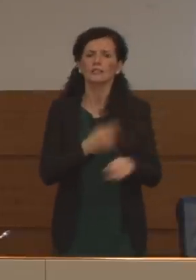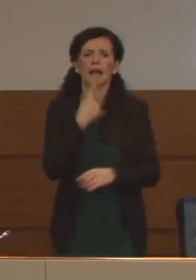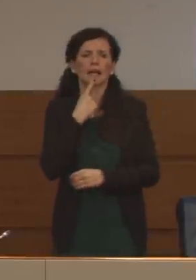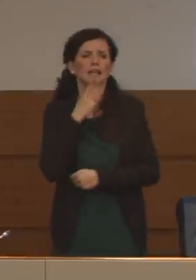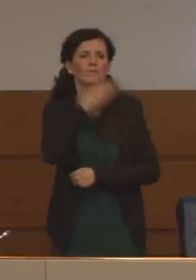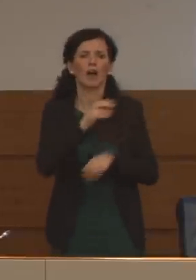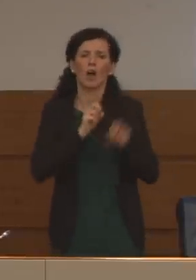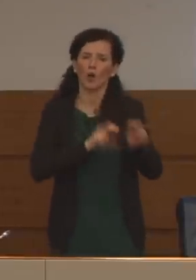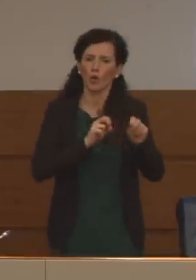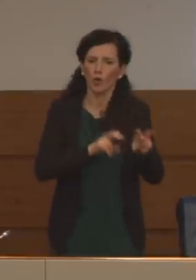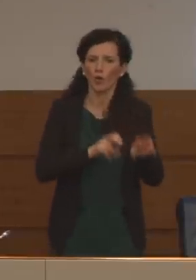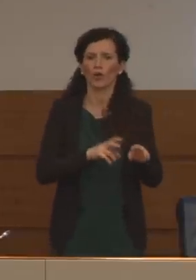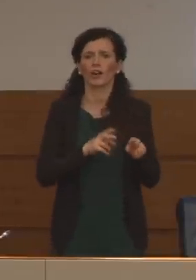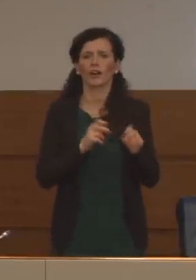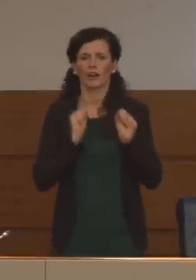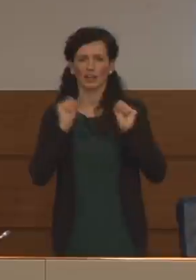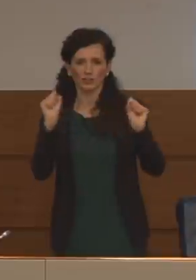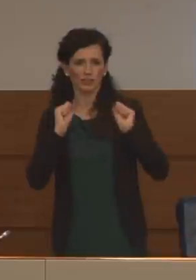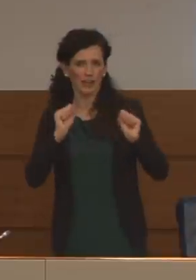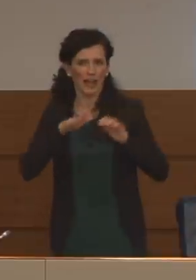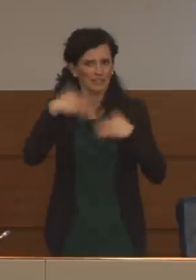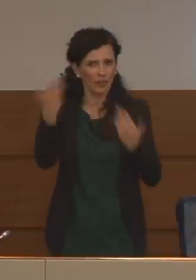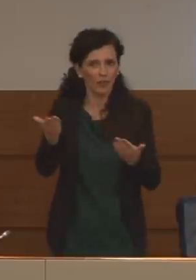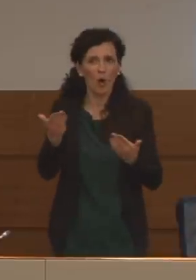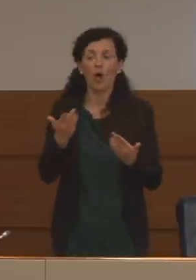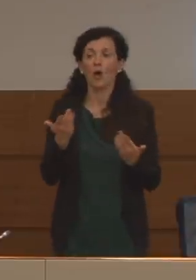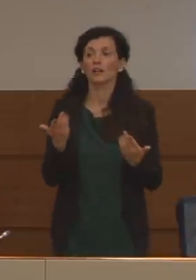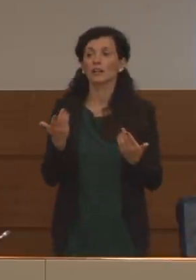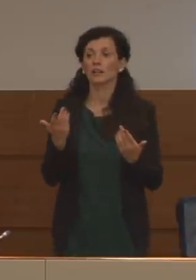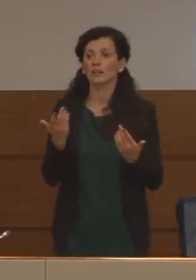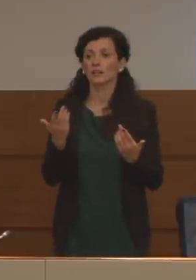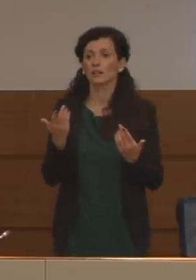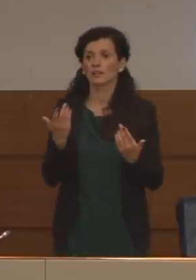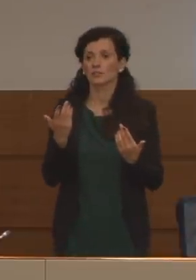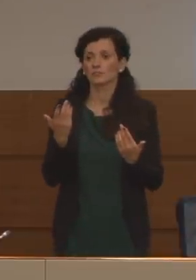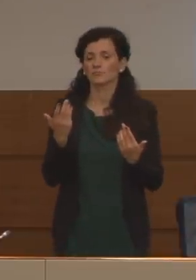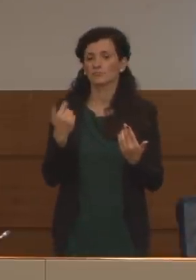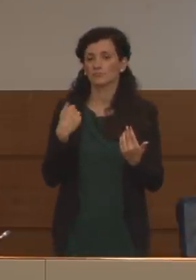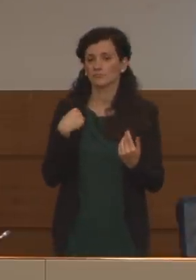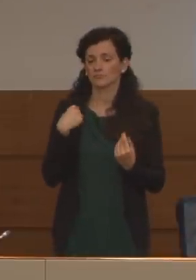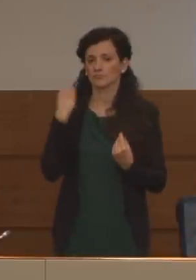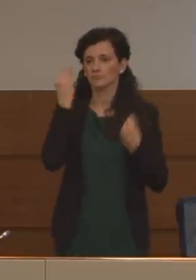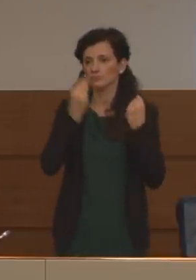a parte che immagino possa avere qualche problema soprattutto se deve mantenere